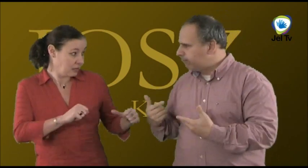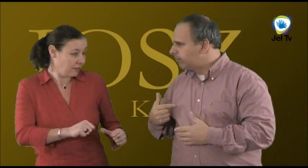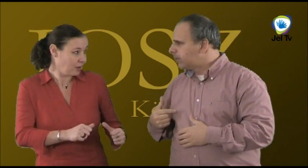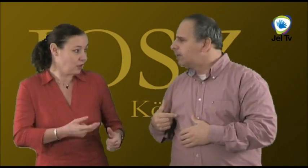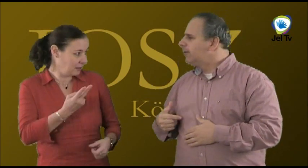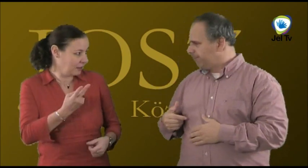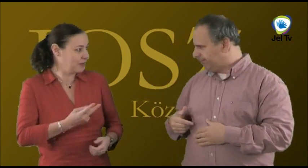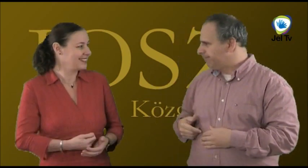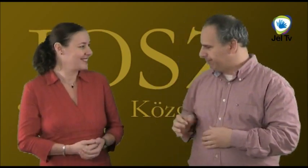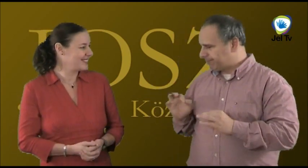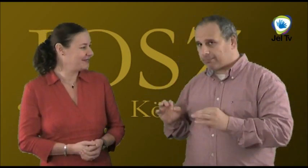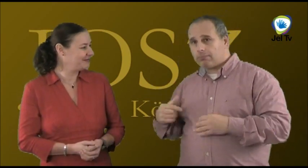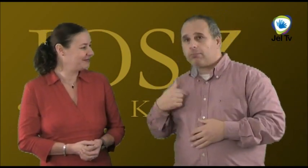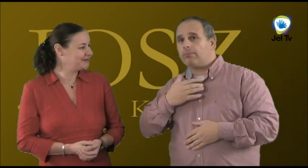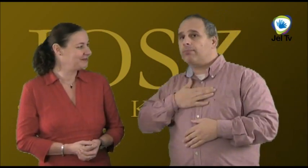Szívesen, természetesen.